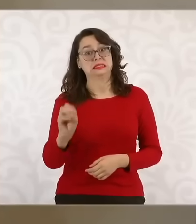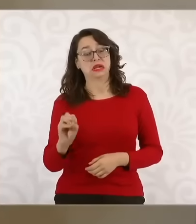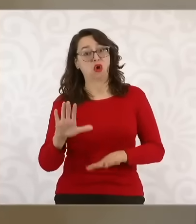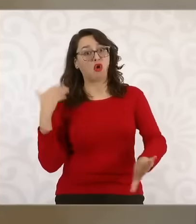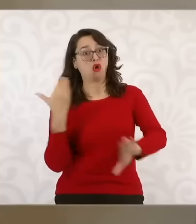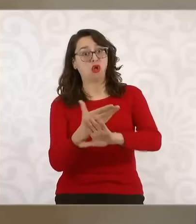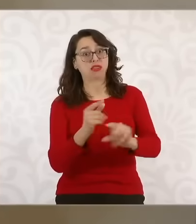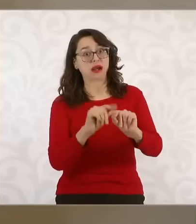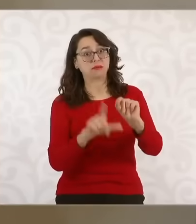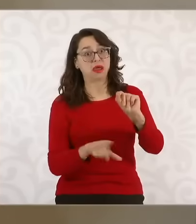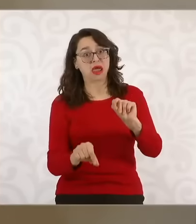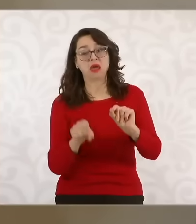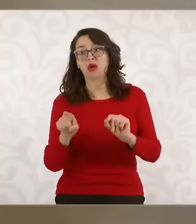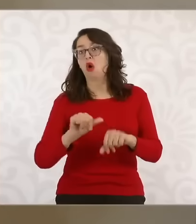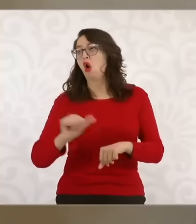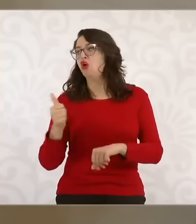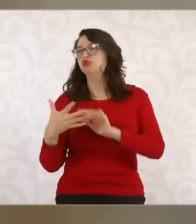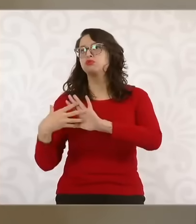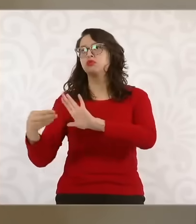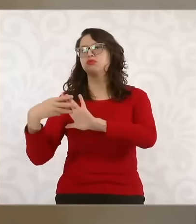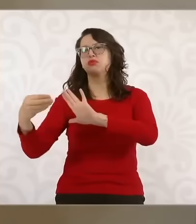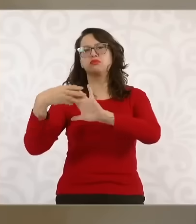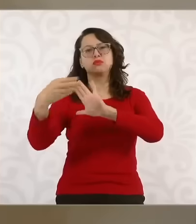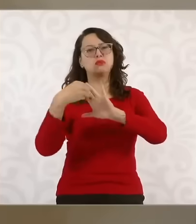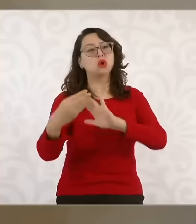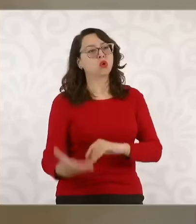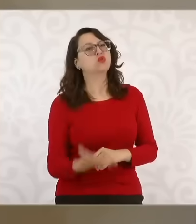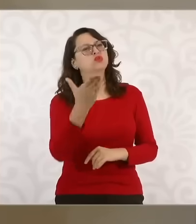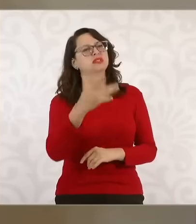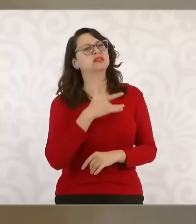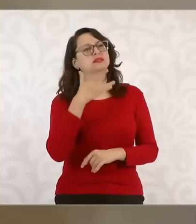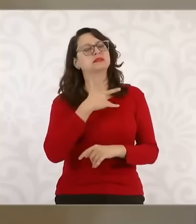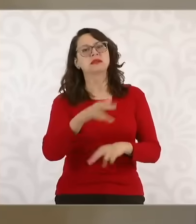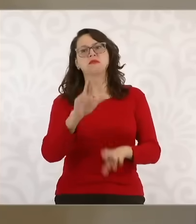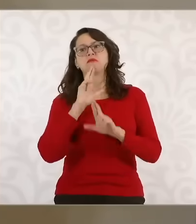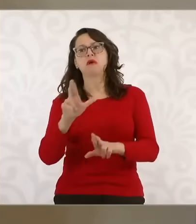le responde a Ciro ante esta narrativa que pretende convencer a los mexicanos de que es